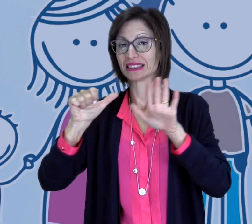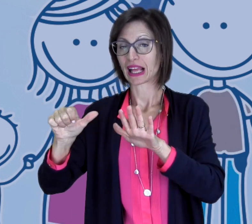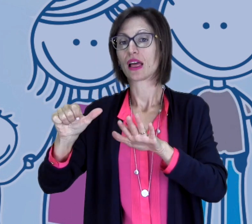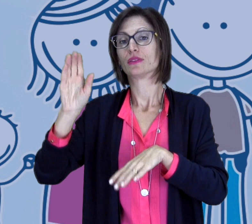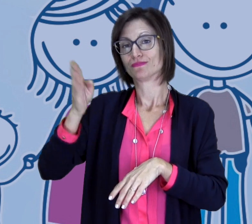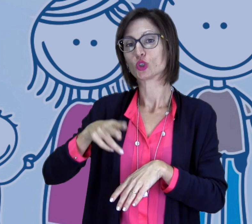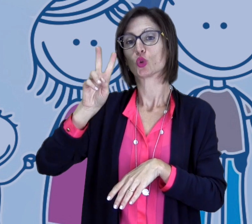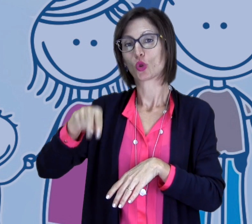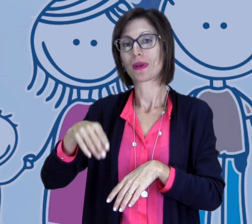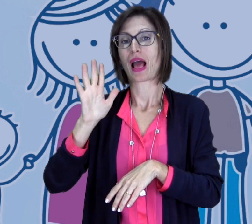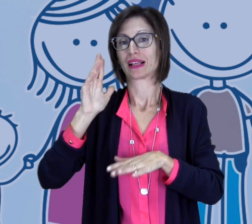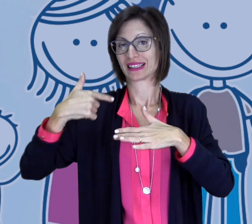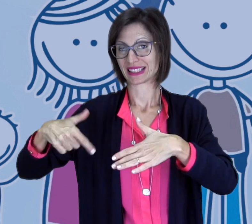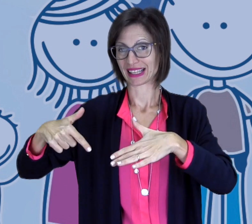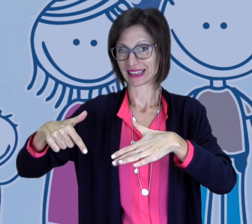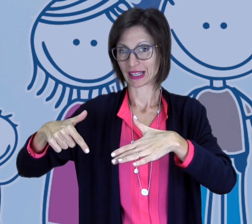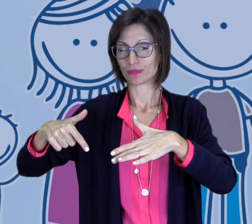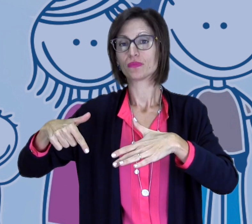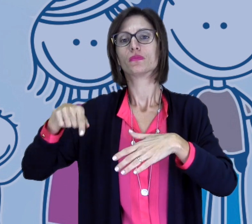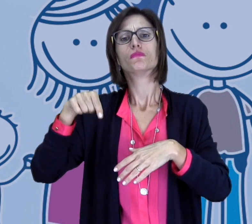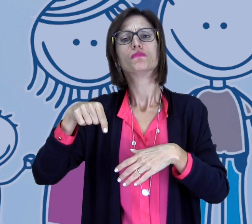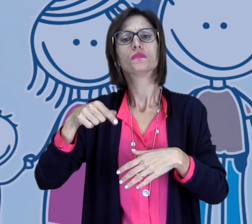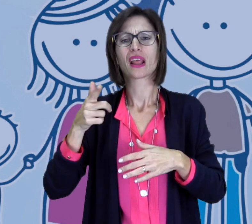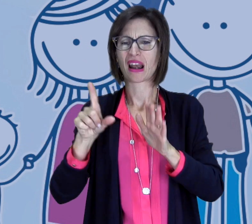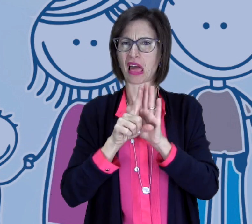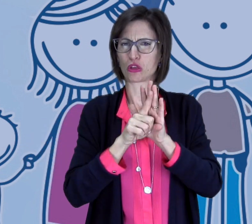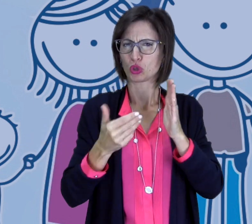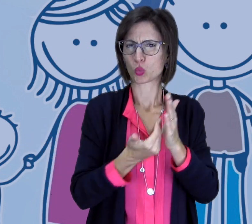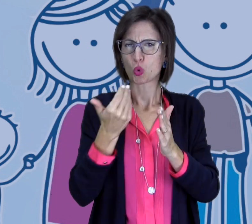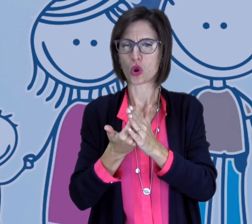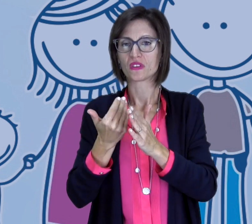Sono leggi nuove che in passato la figura dell'Assistente alla Comunicazione non c'era.